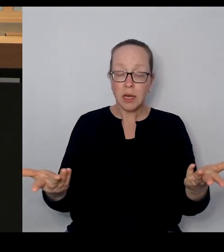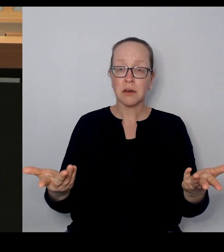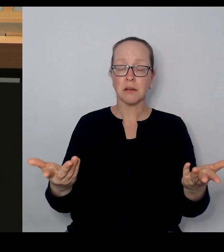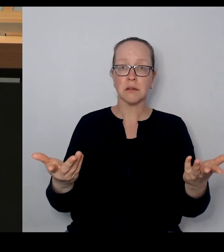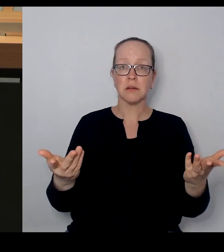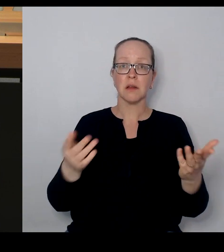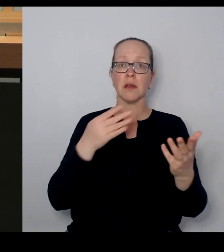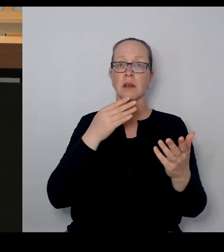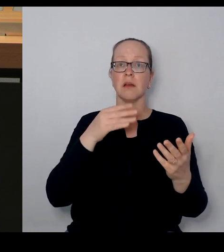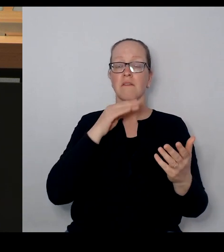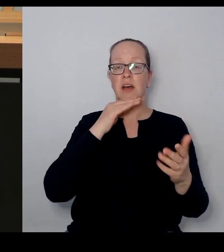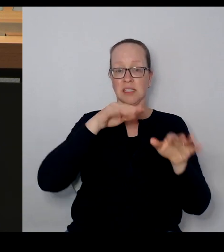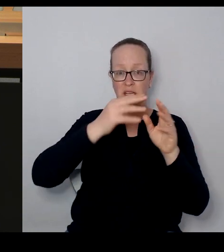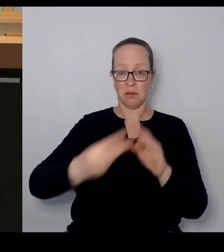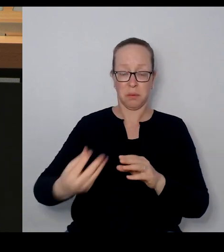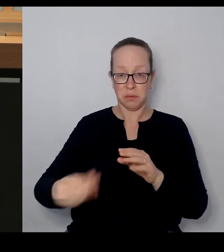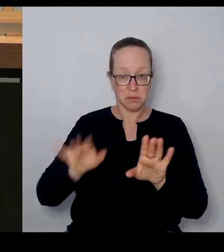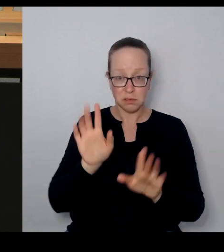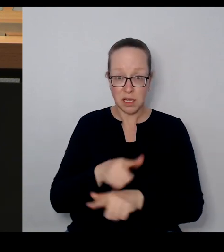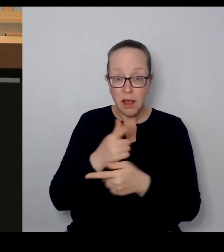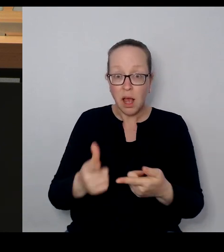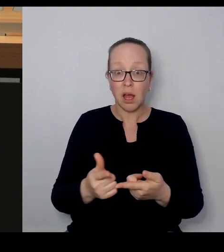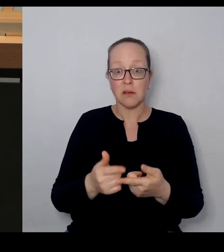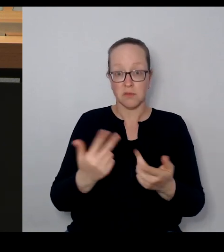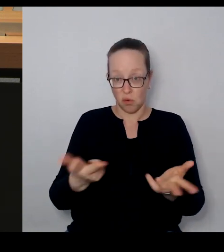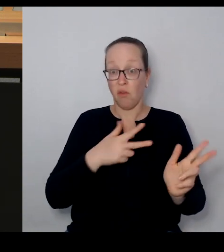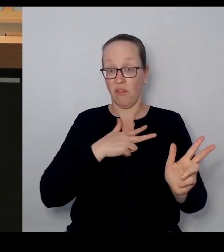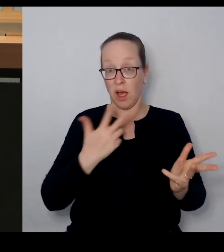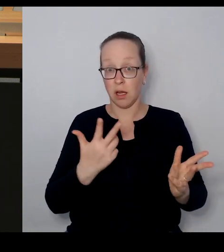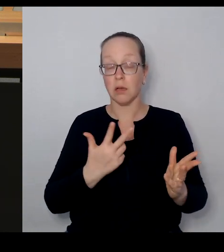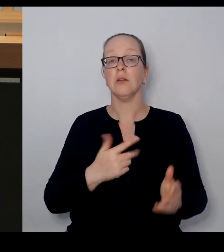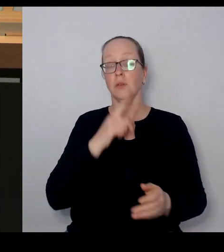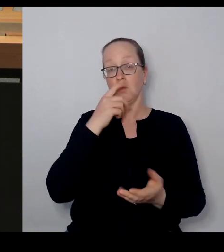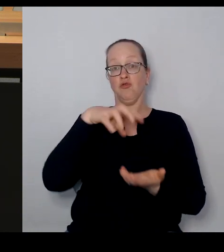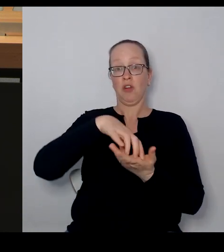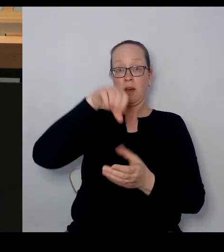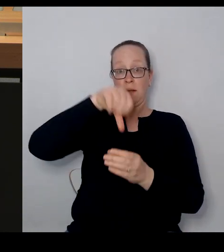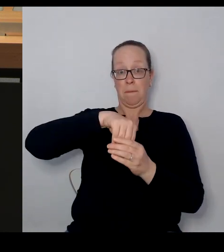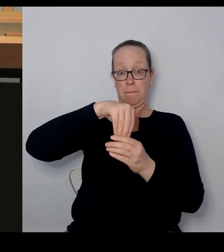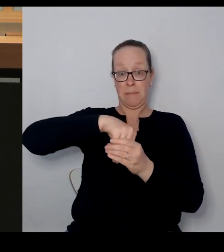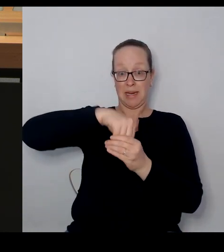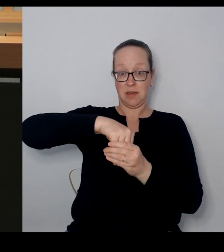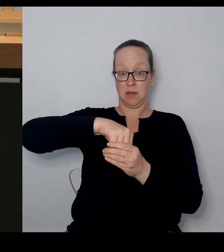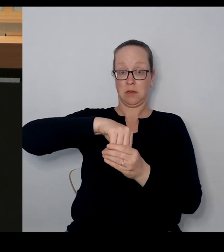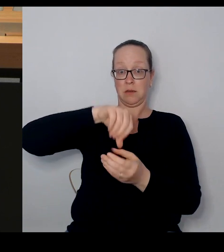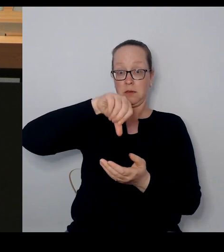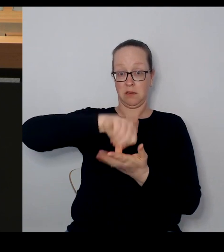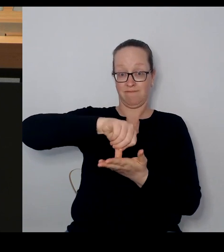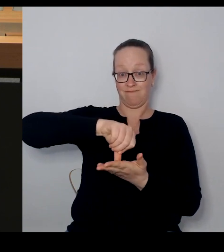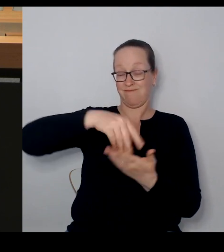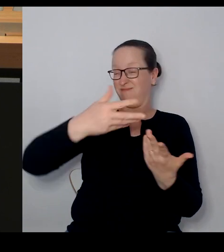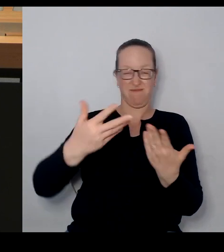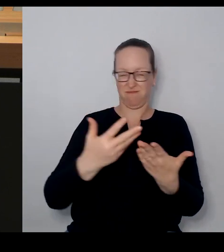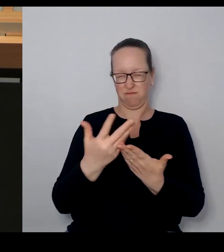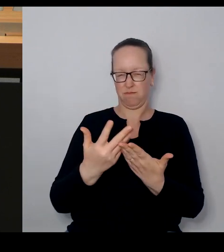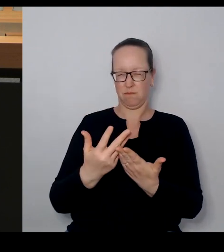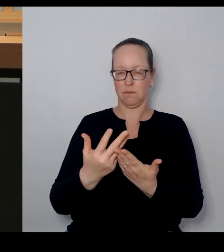in der Mitte der Stadt haben. Meine Damen und Herren, ich lade Sie herzlich ein, von den Grünen da auch mal vorbeizuschauen und sich Lebensrealität außerhalb Ihrer